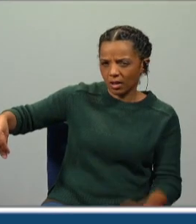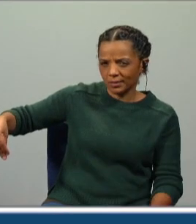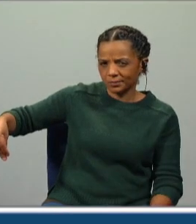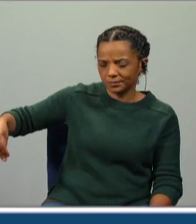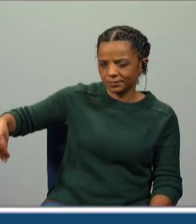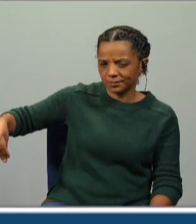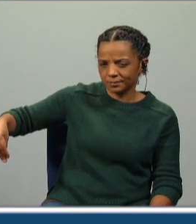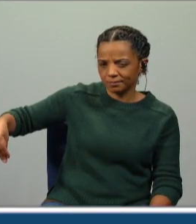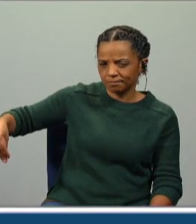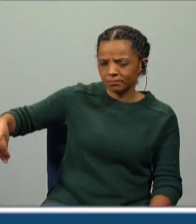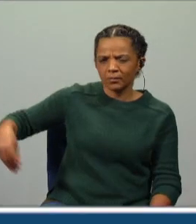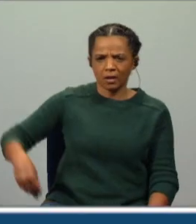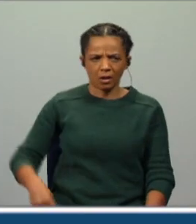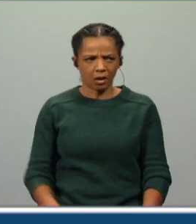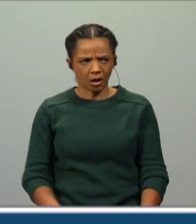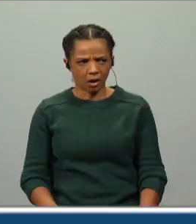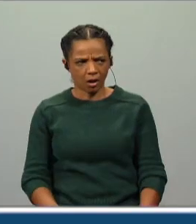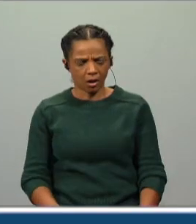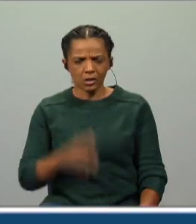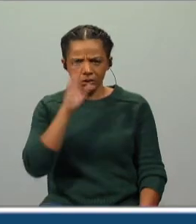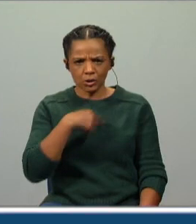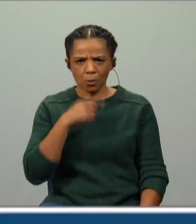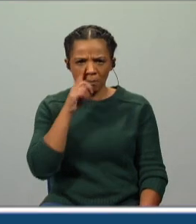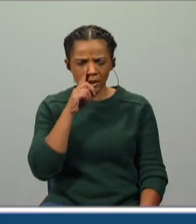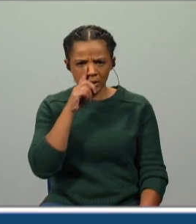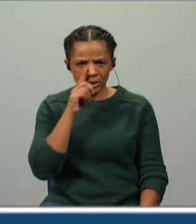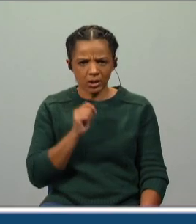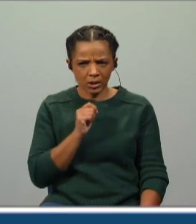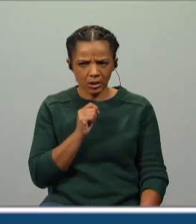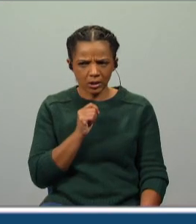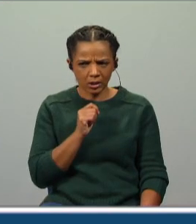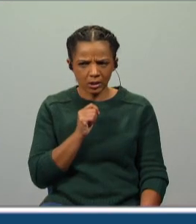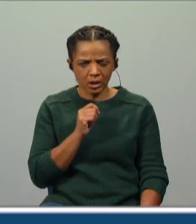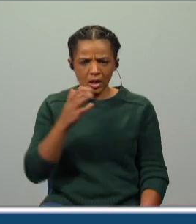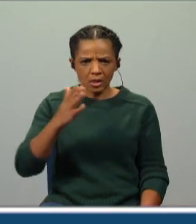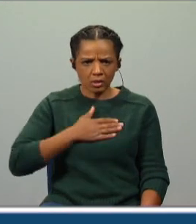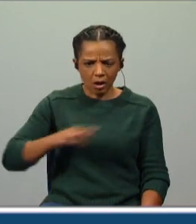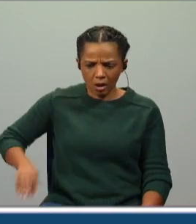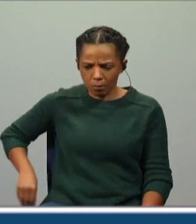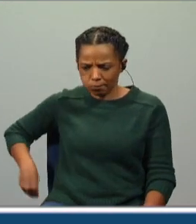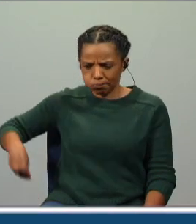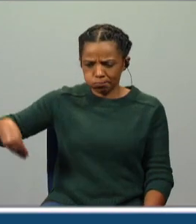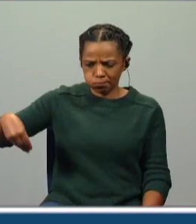Não sabia que a cauda crescia. Ao dizer uma mentira, disse baixinho O lobo incrédulo